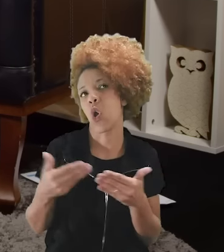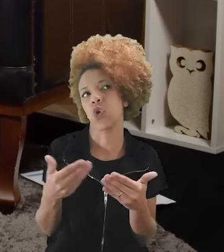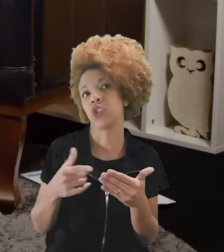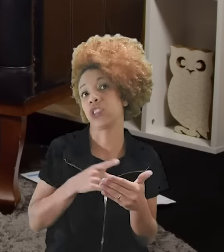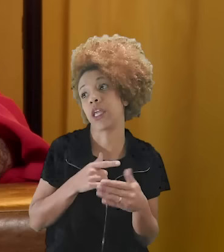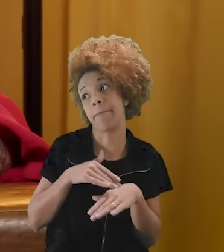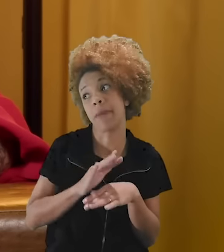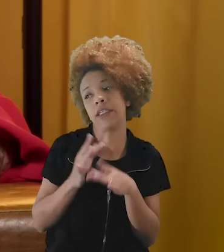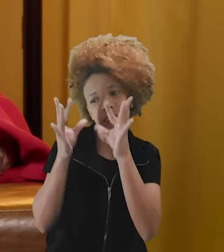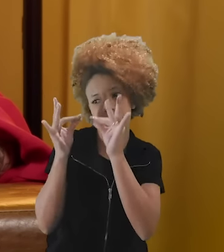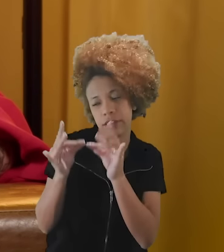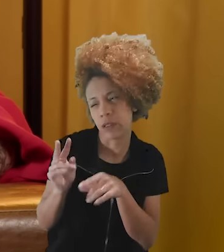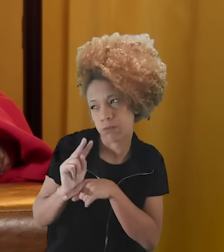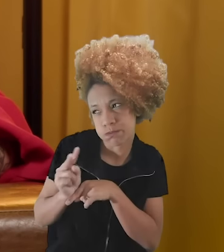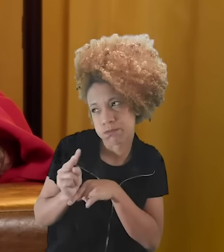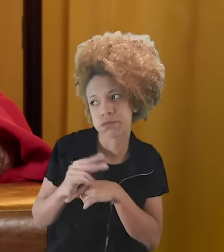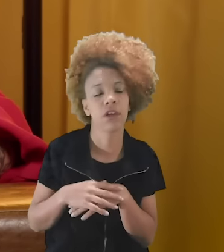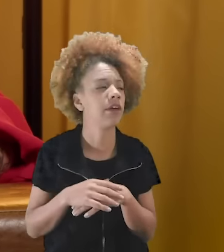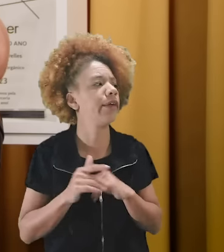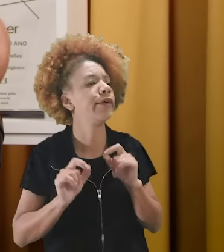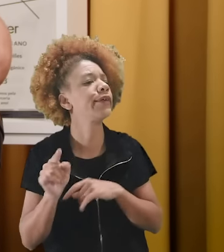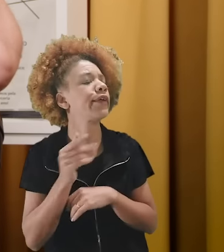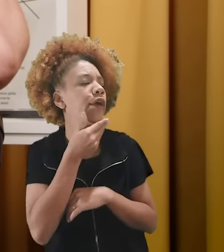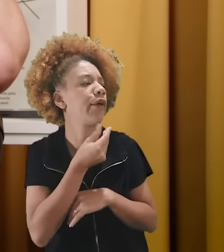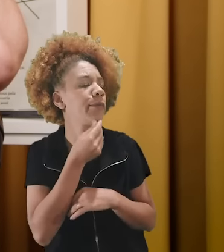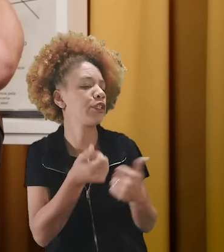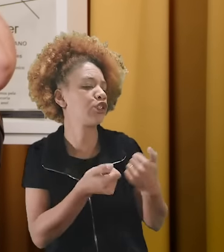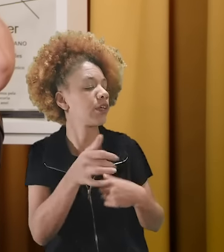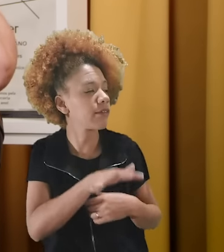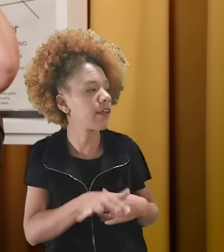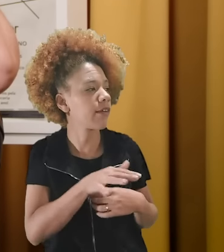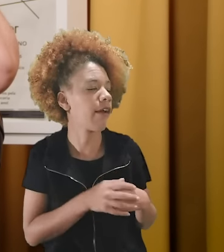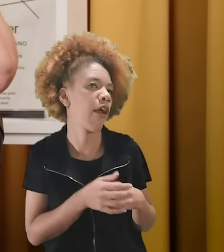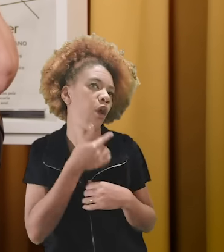dia tá sendo bem mais por tá E quem esse cara que joga Geralmente quem é esse público é um moleque